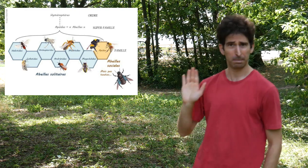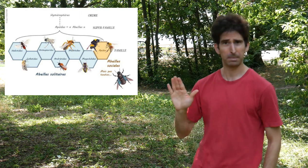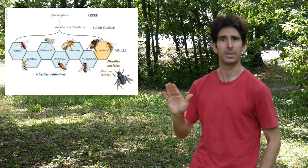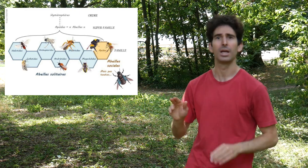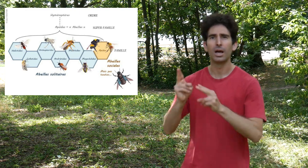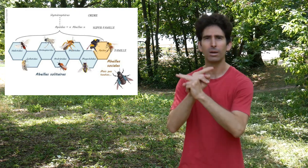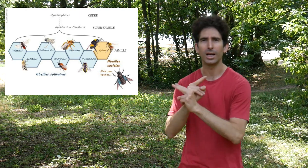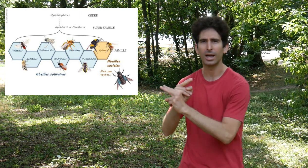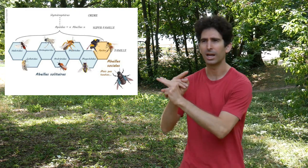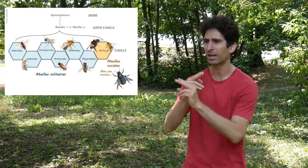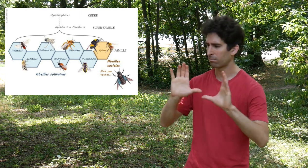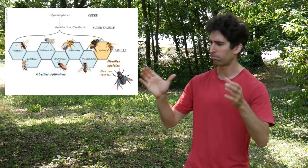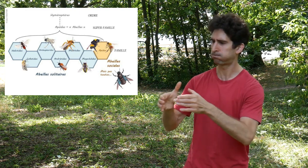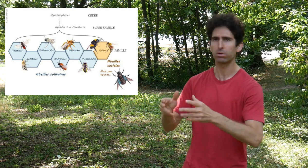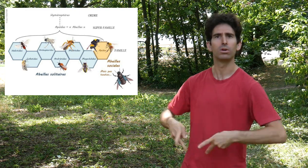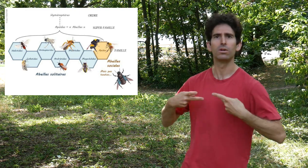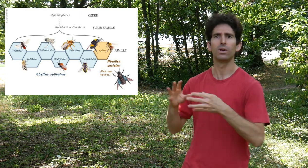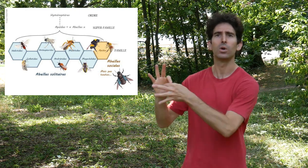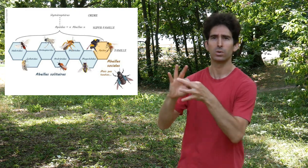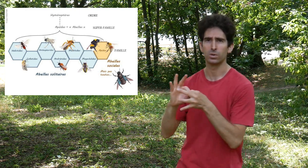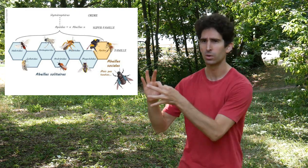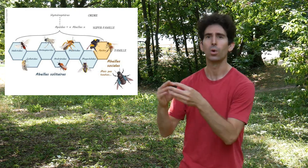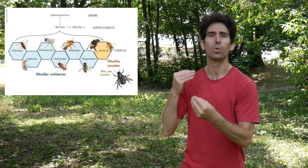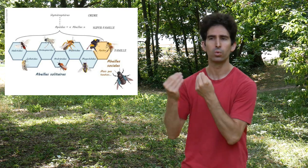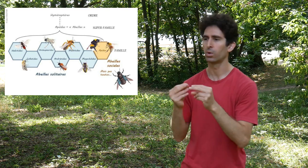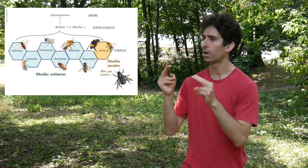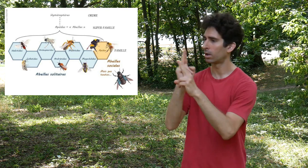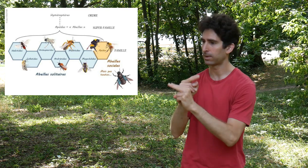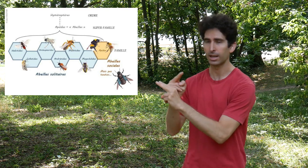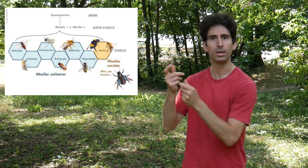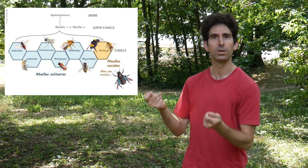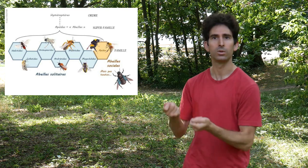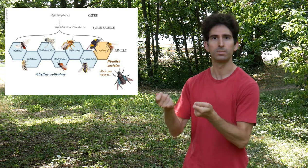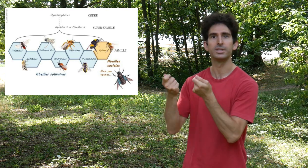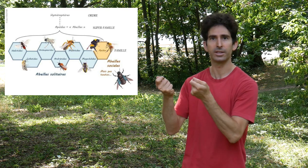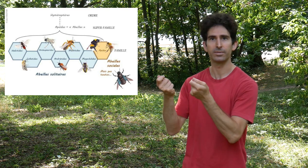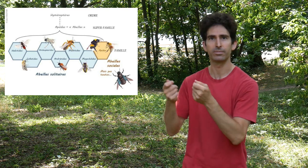est typique des abeilles sociales ou abeilles domestiques.